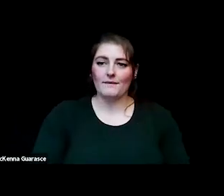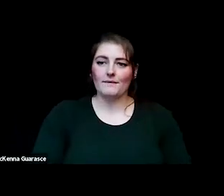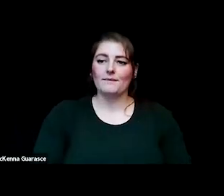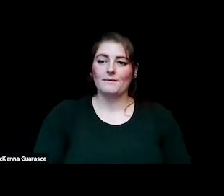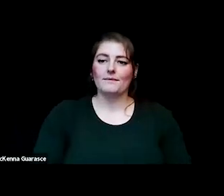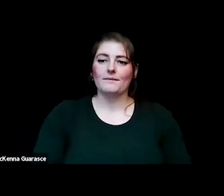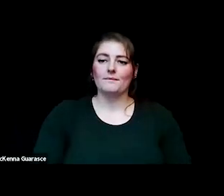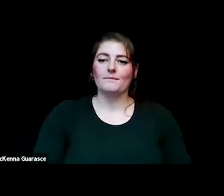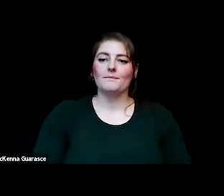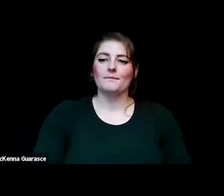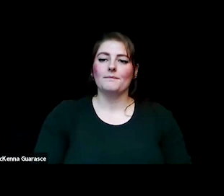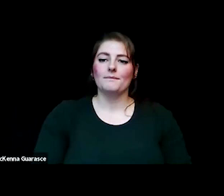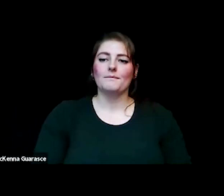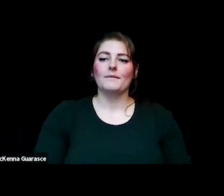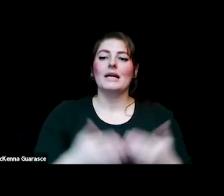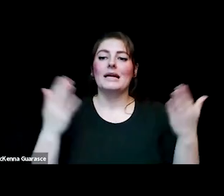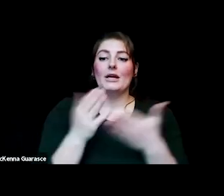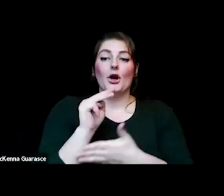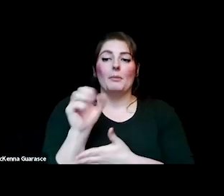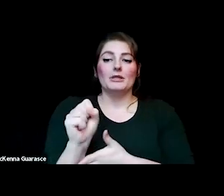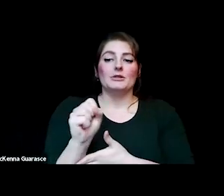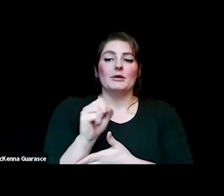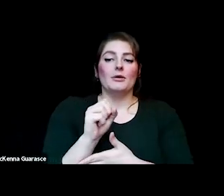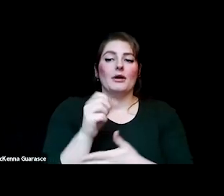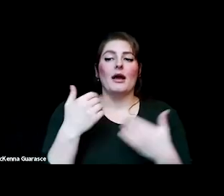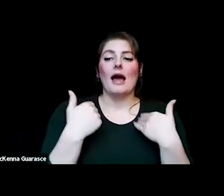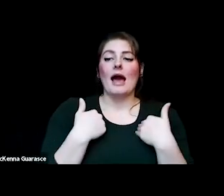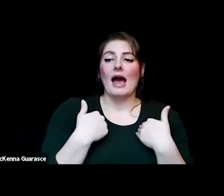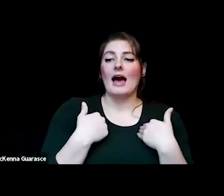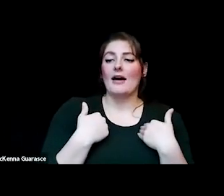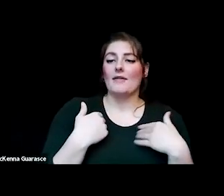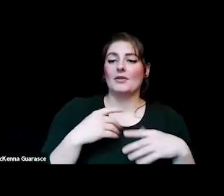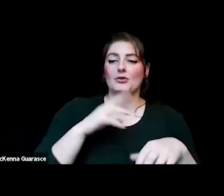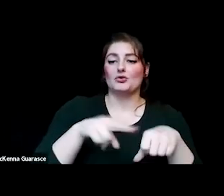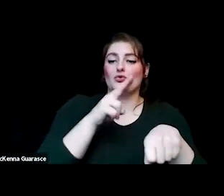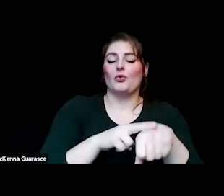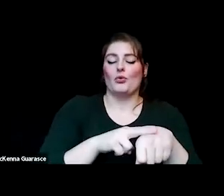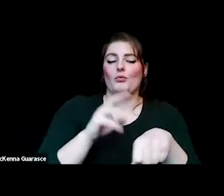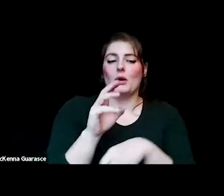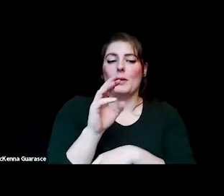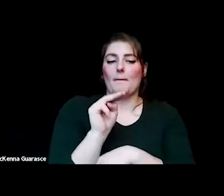Aquí en Misuri tenemos una orden permanente de naloxona.